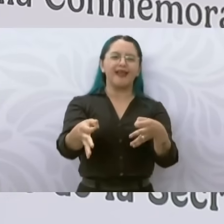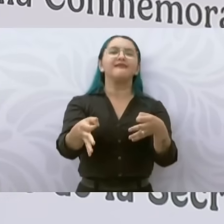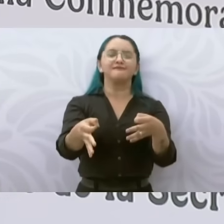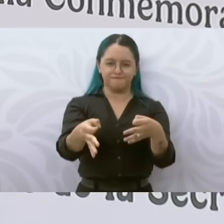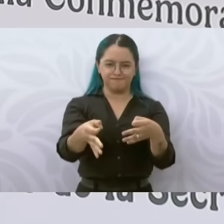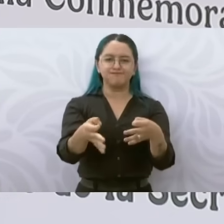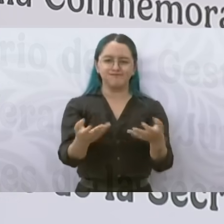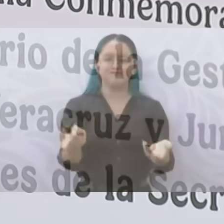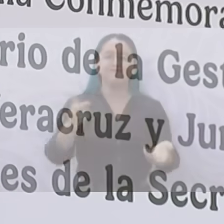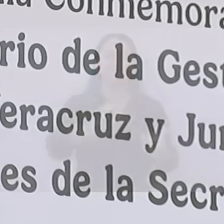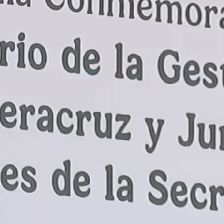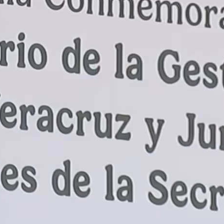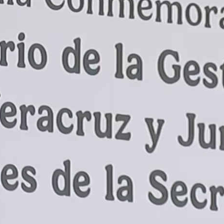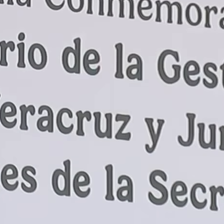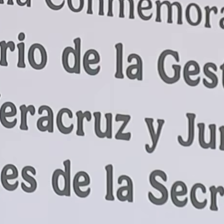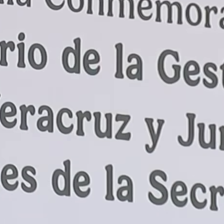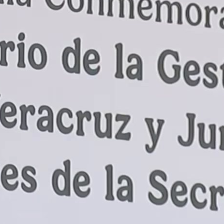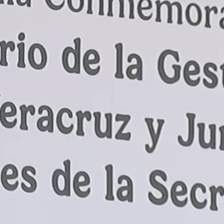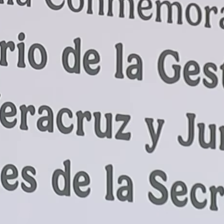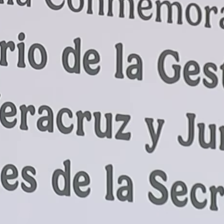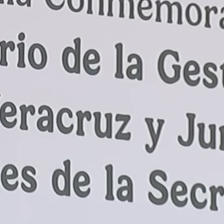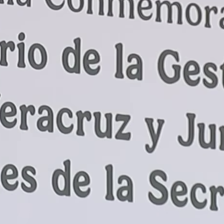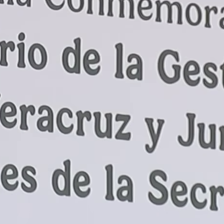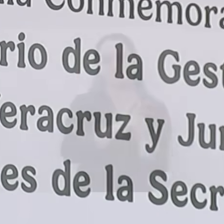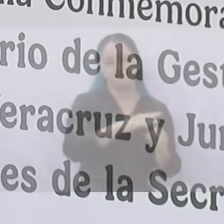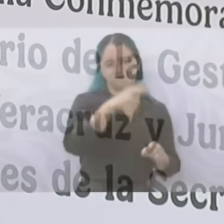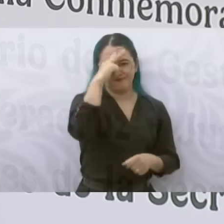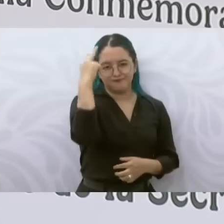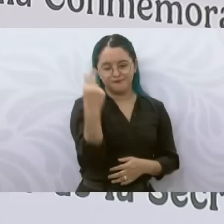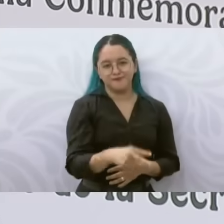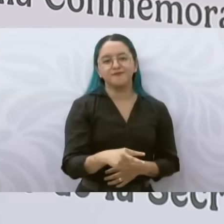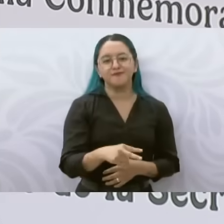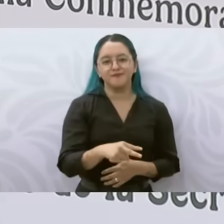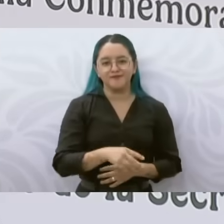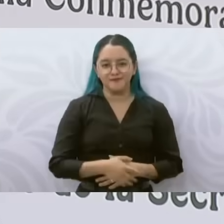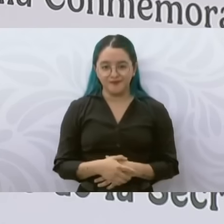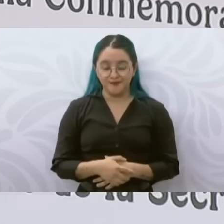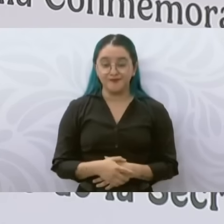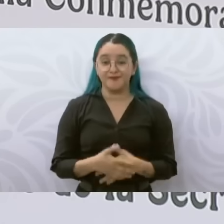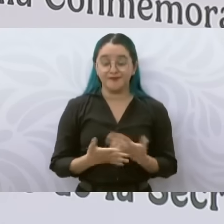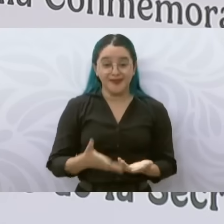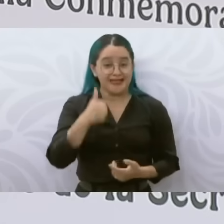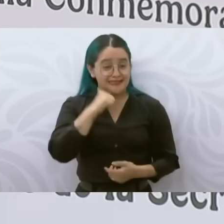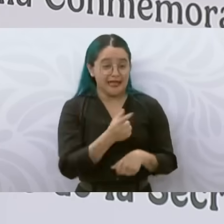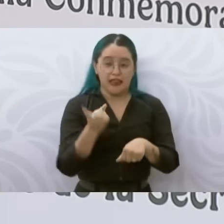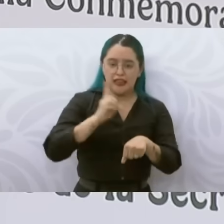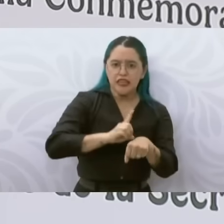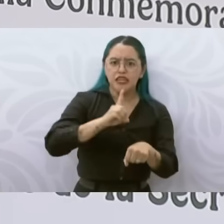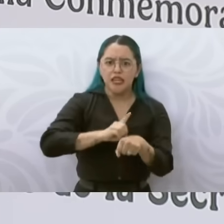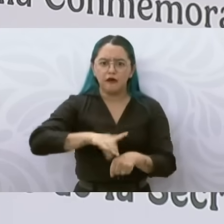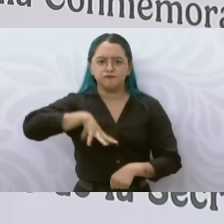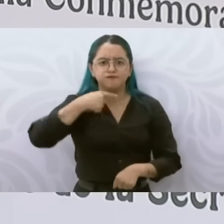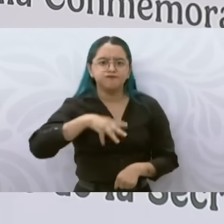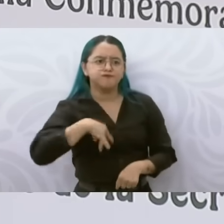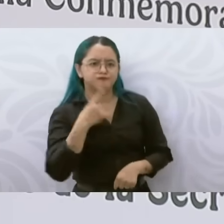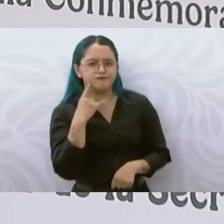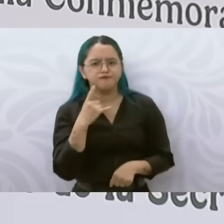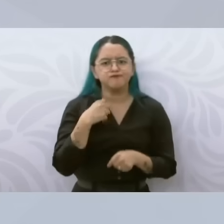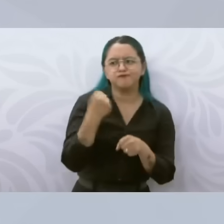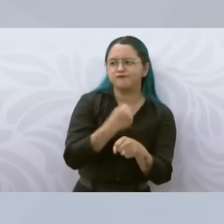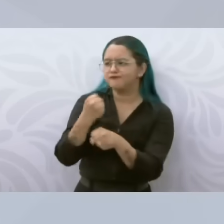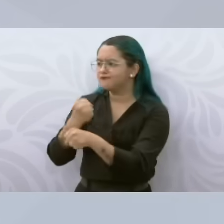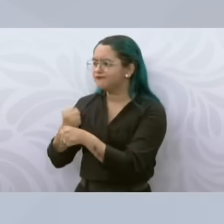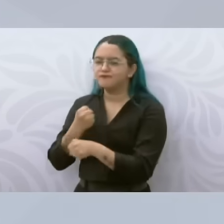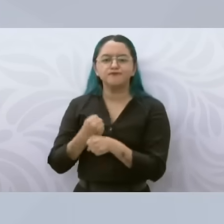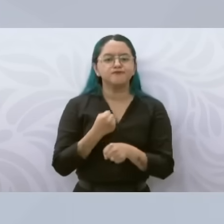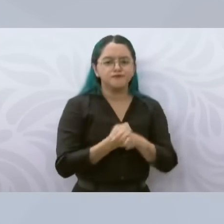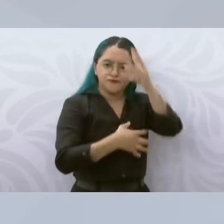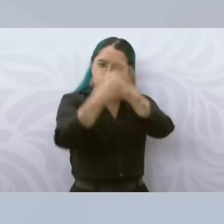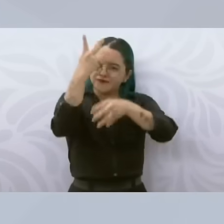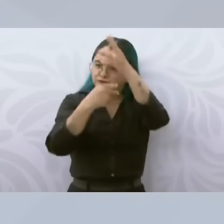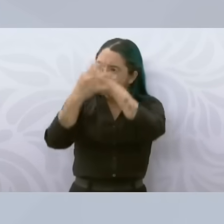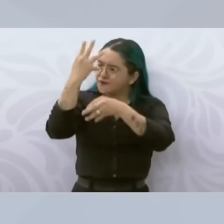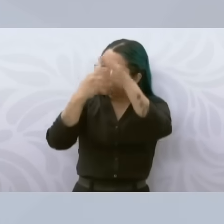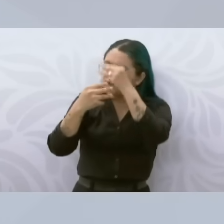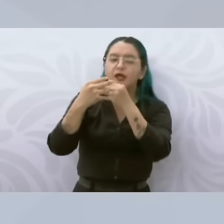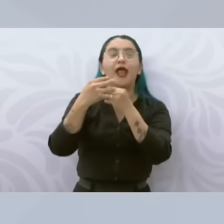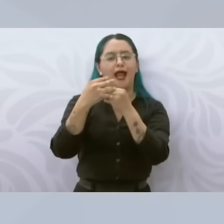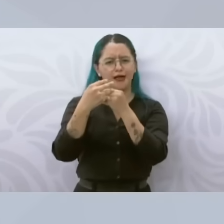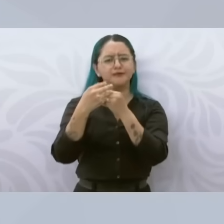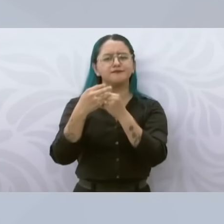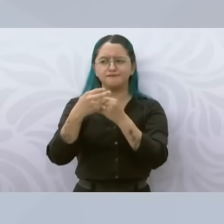México cada entrenamiento lección y prueba han fortalecido nuestra capacidad para actuar con